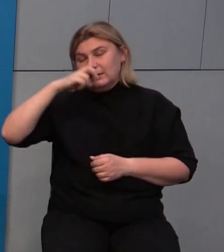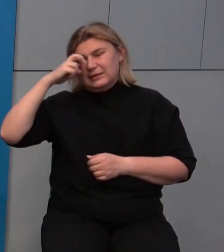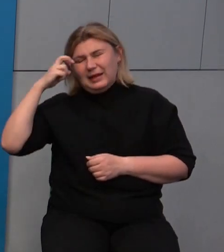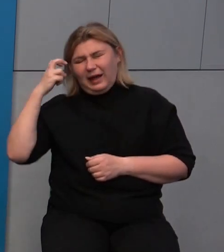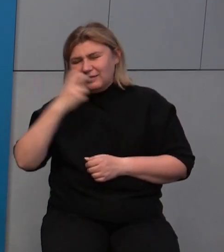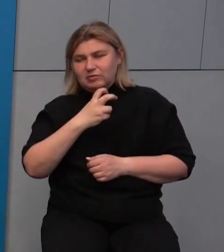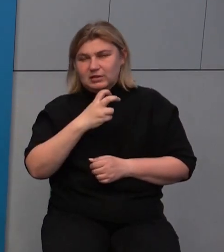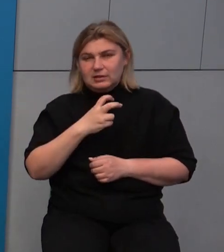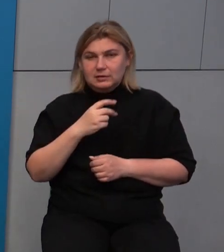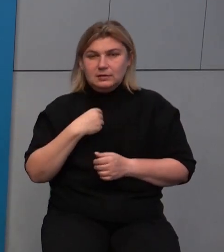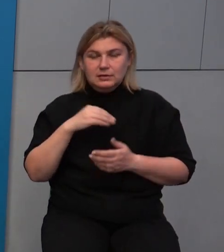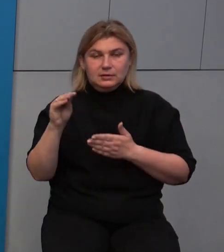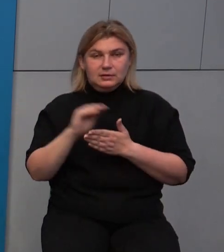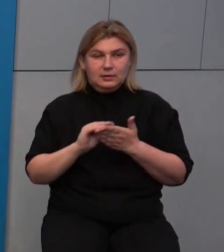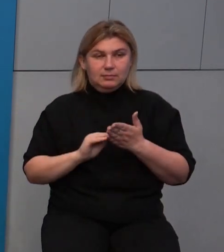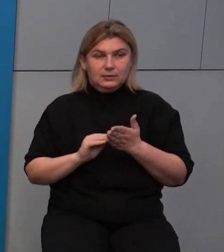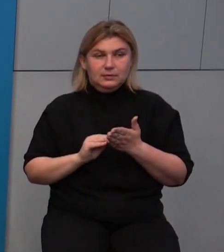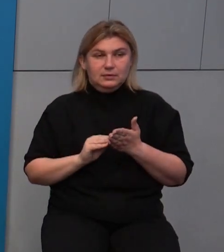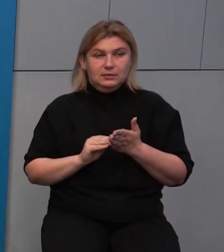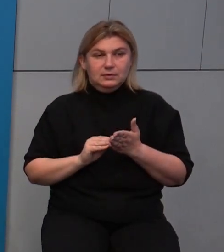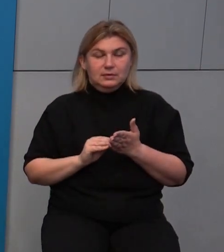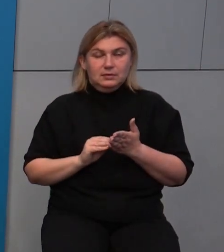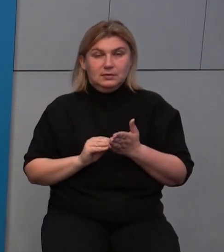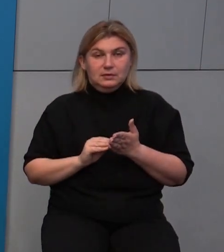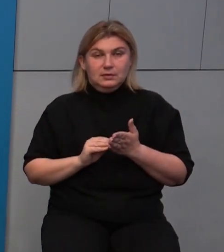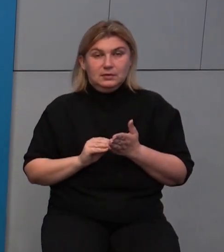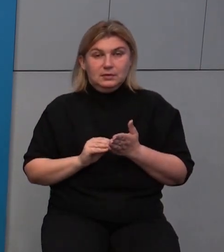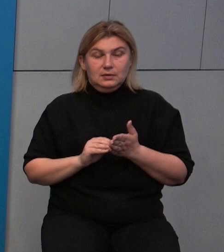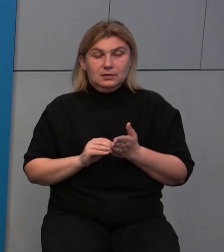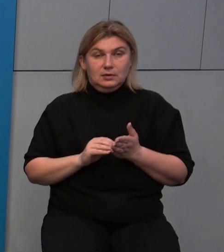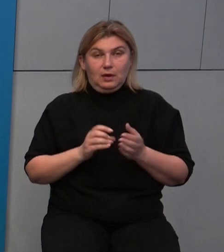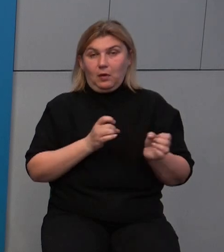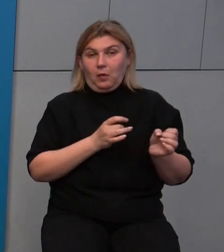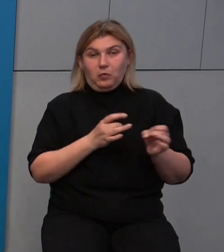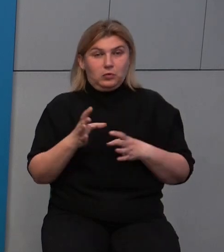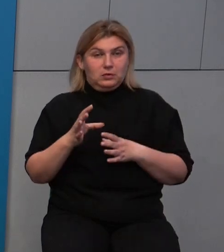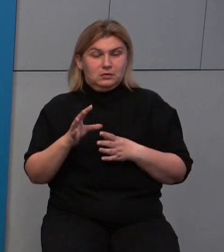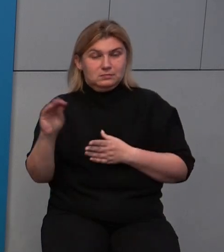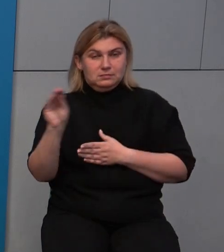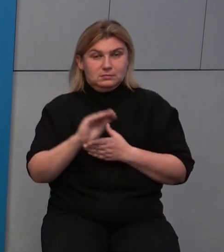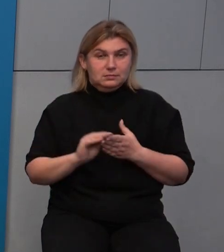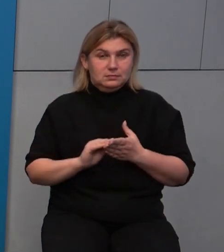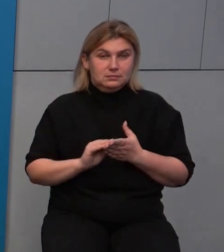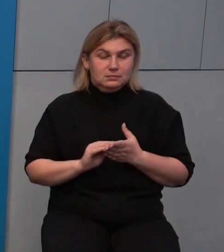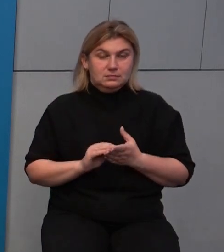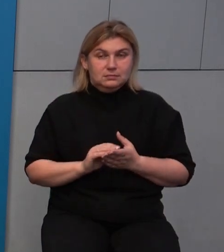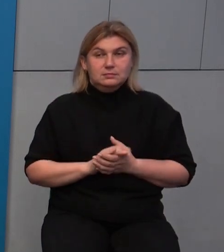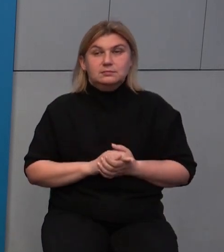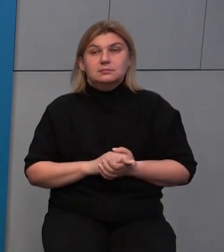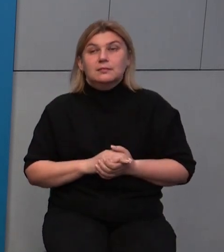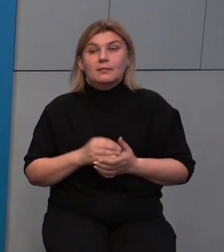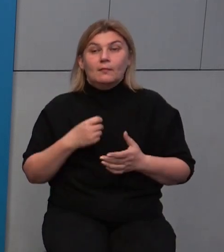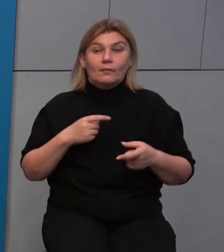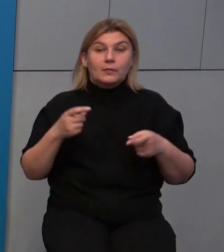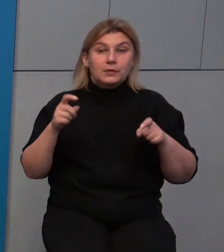Po prostu napisałam to prawie w natchnieniu. Po prostu prawie, jak tylko usiadłam, to to po prostu napisałam